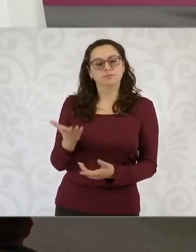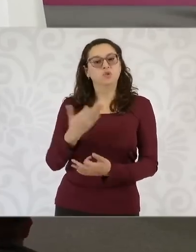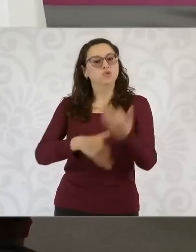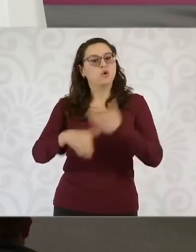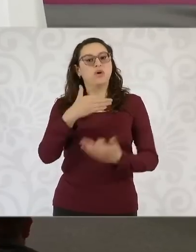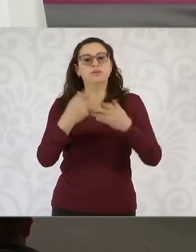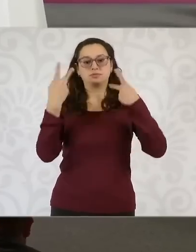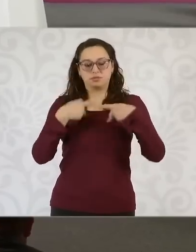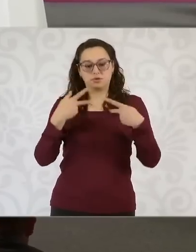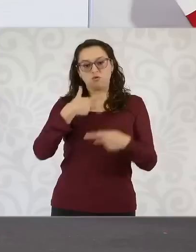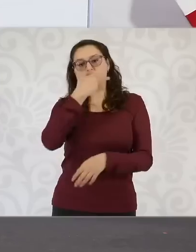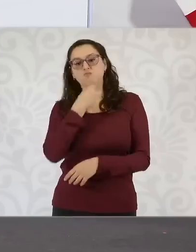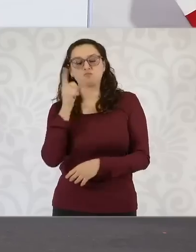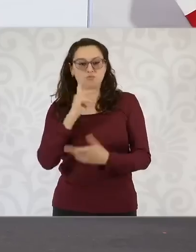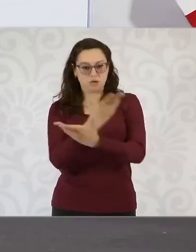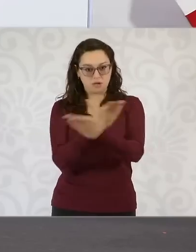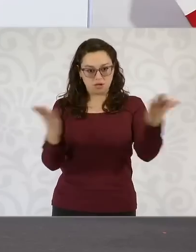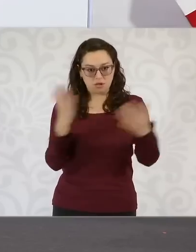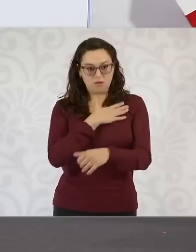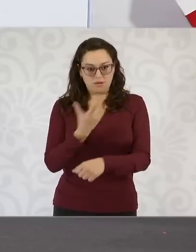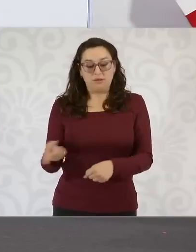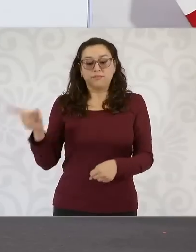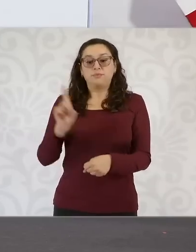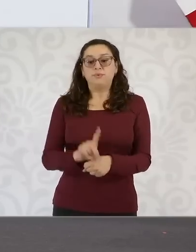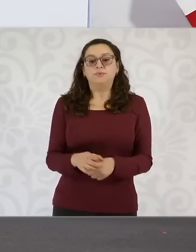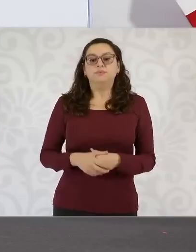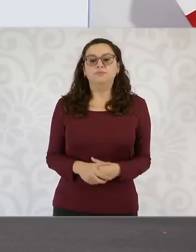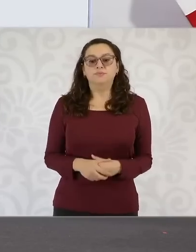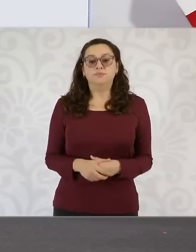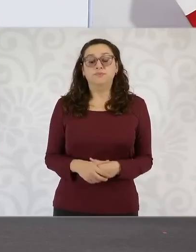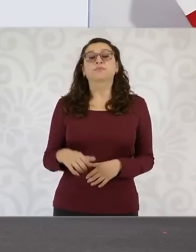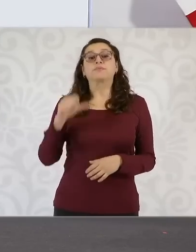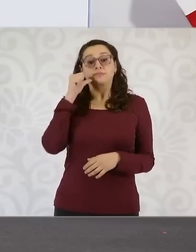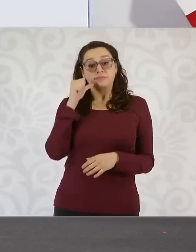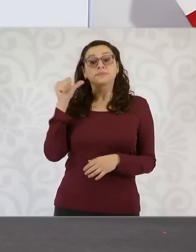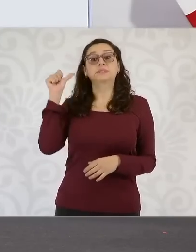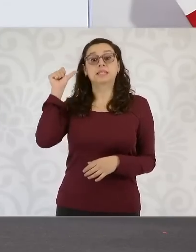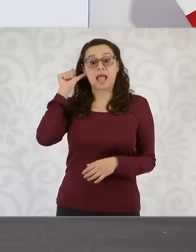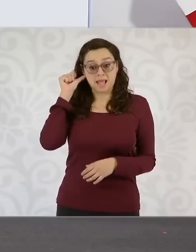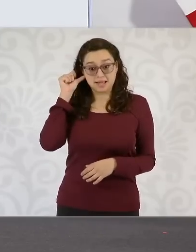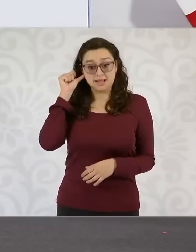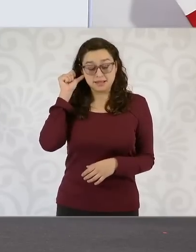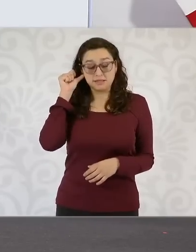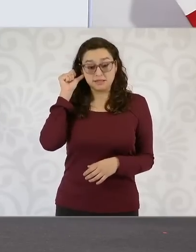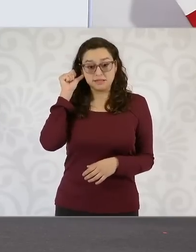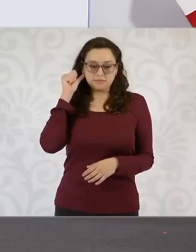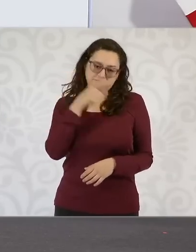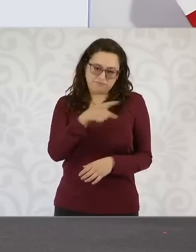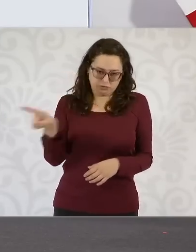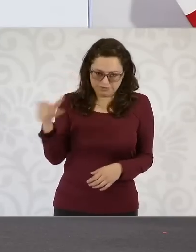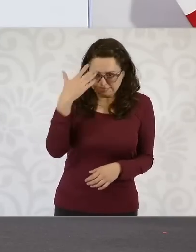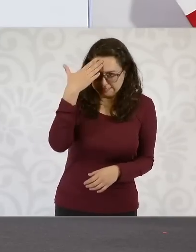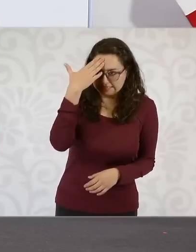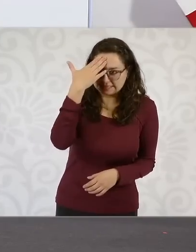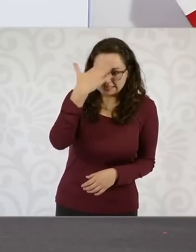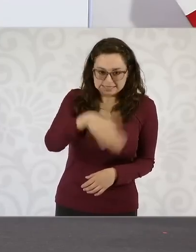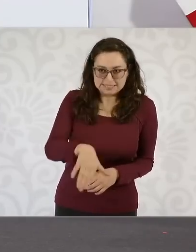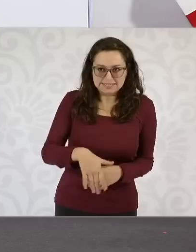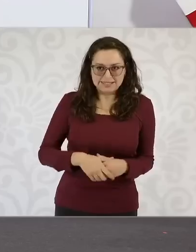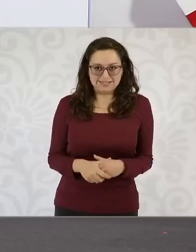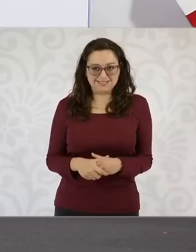ustedes bueno el día de ayer como probablemente ya lo saben se publicó por parte del gobierno de los